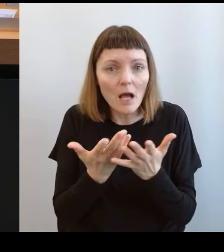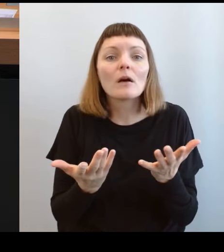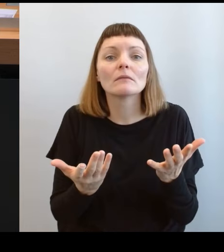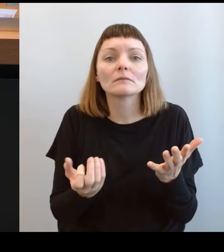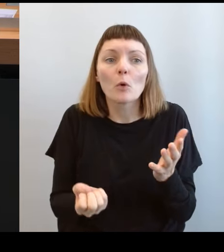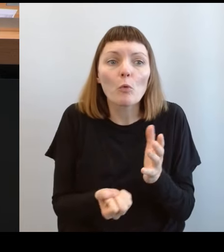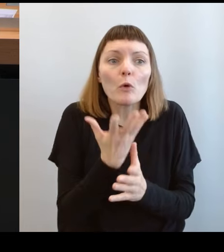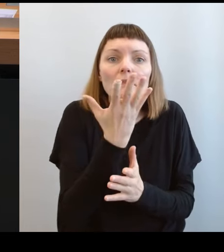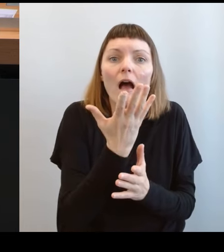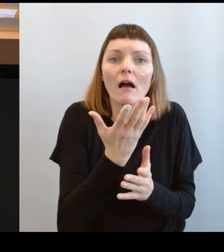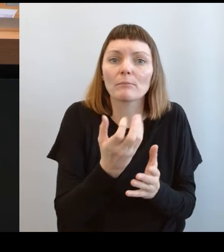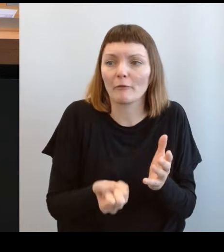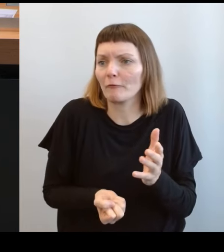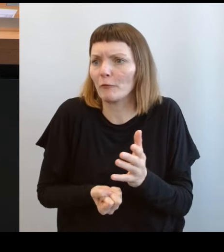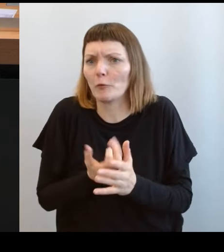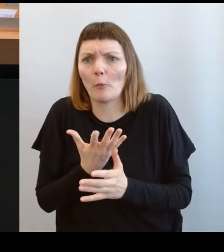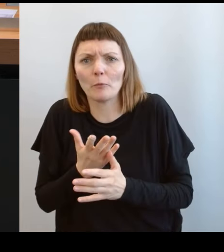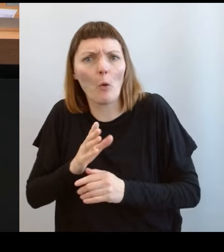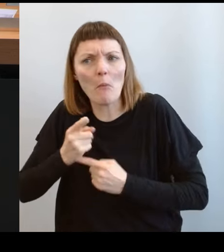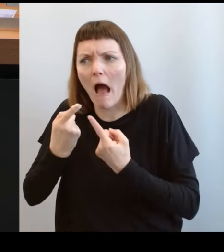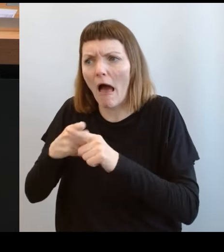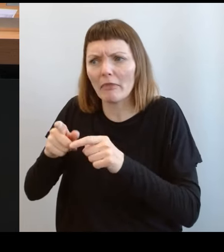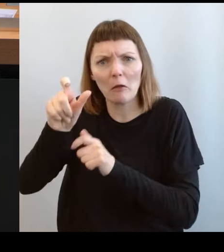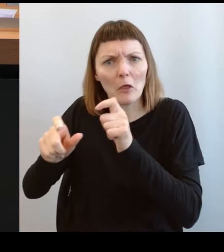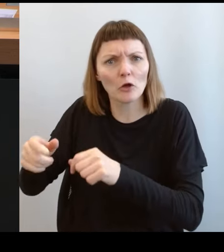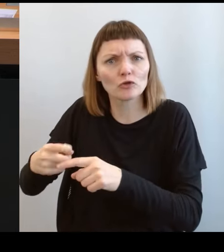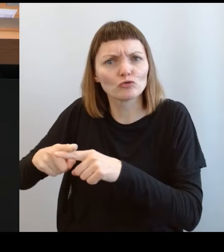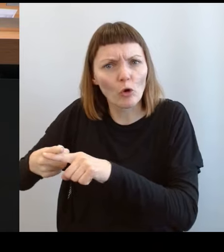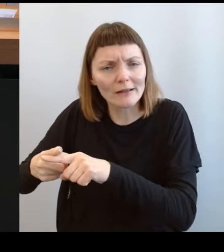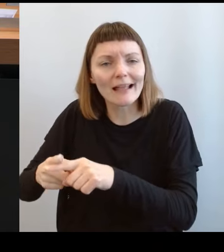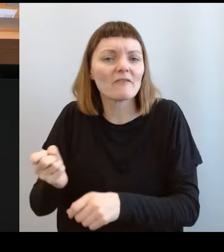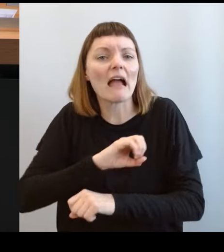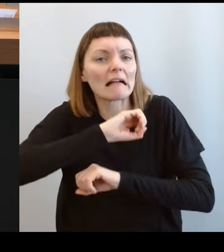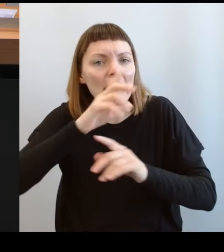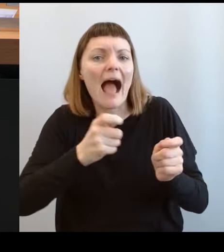selbstverständlich ablehnen, denn er ist nichts als eine Nebelkerze und